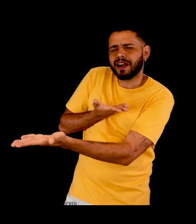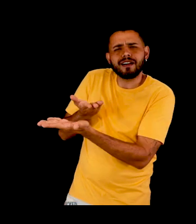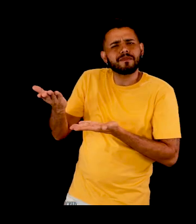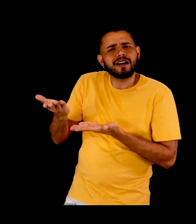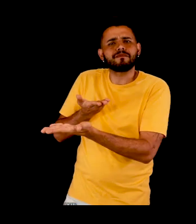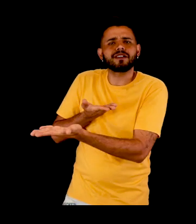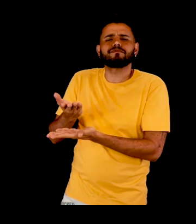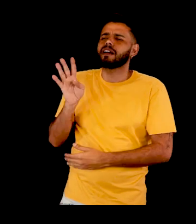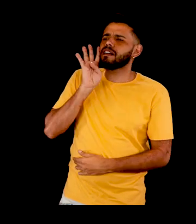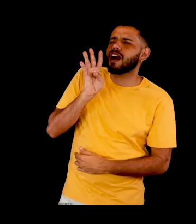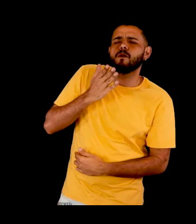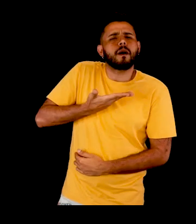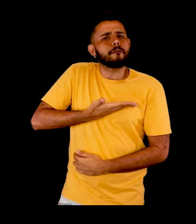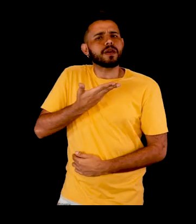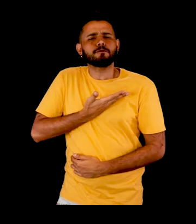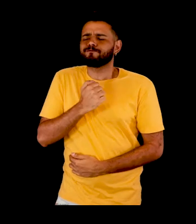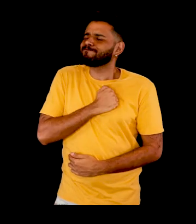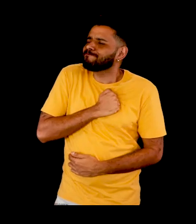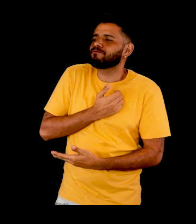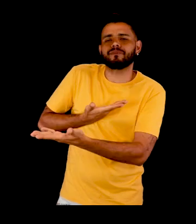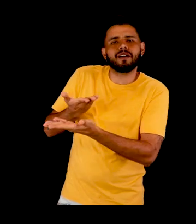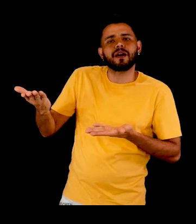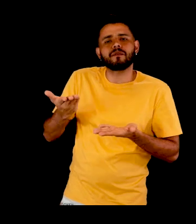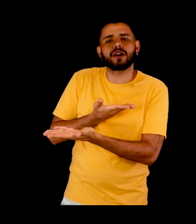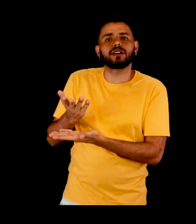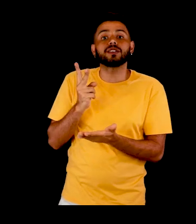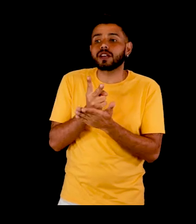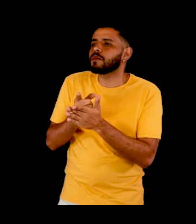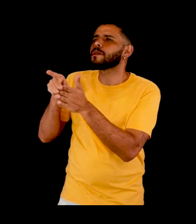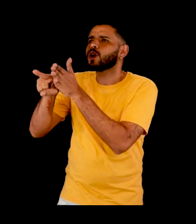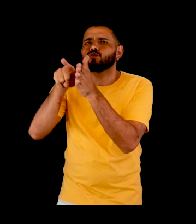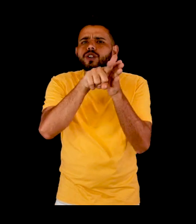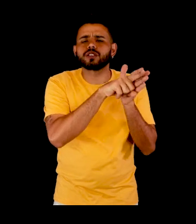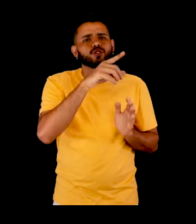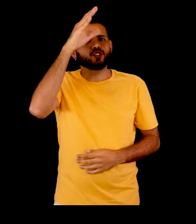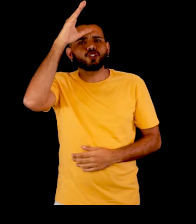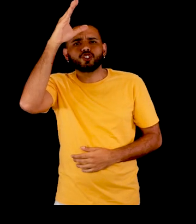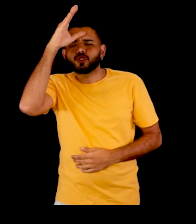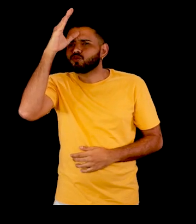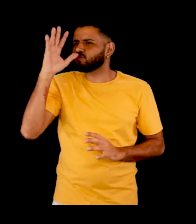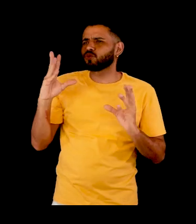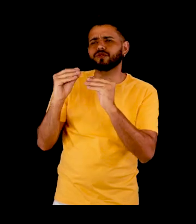e eu já perguntei para todos os tios, tias, pais... Nunca ninguém ouviu falar de uma leve briga